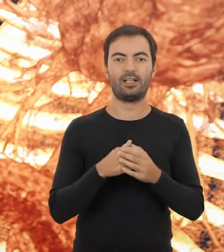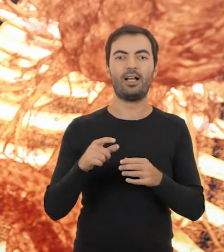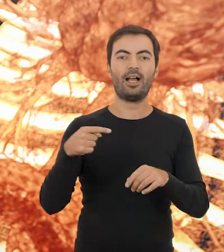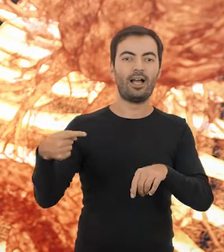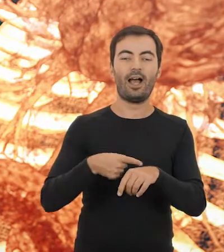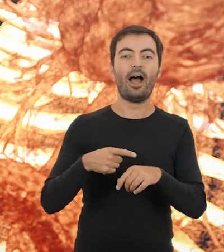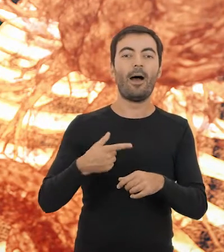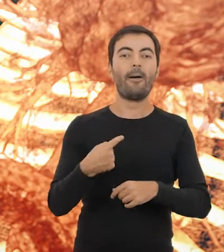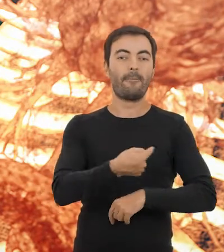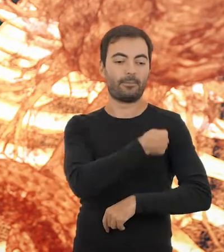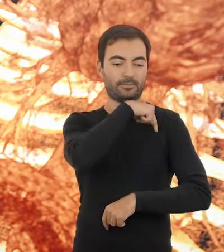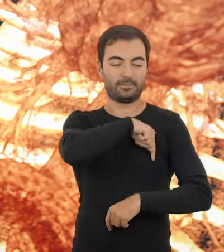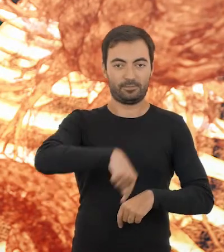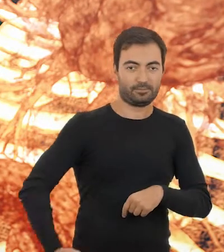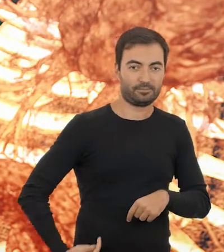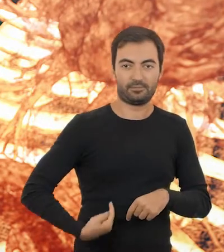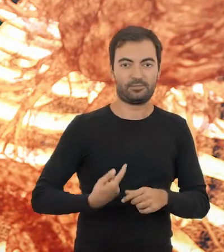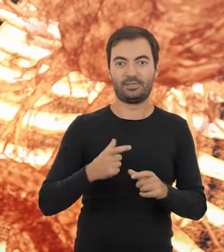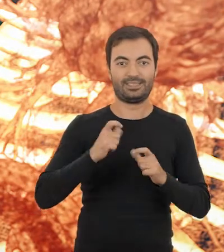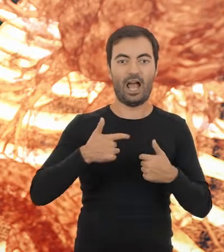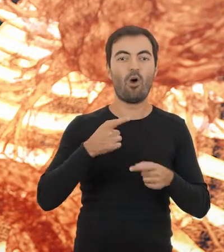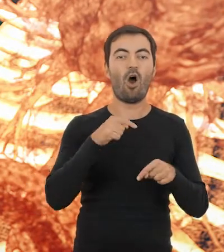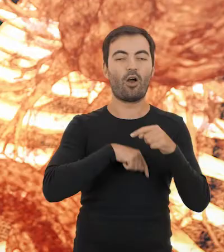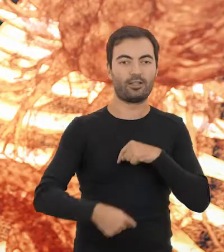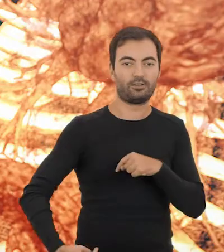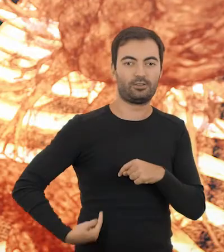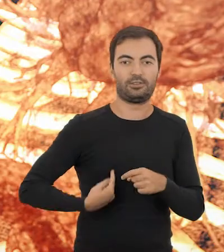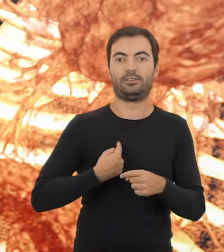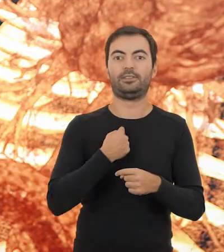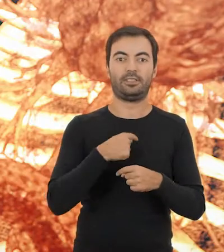i dojść nim przez prawie cały organizm do naczyń zasilających serce